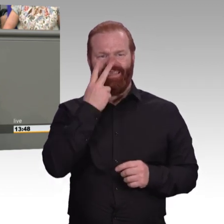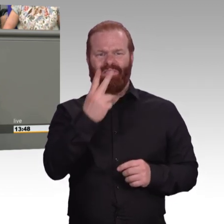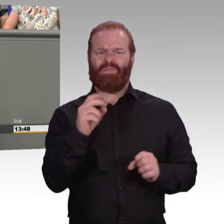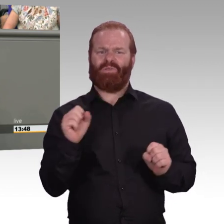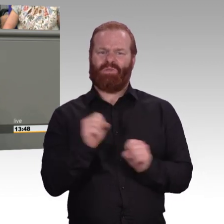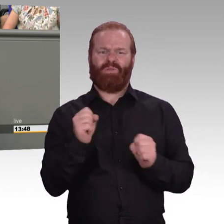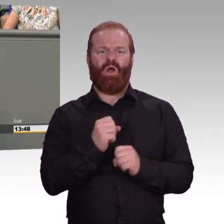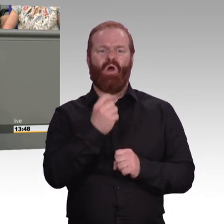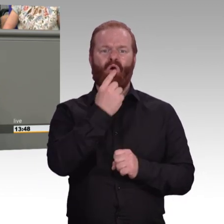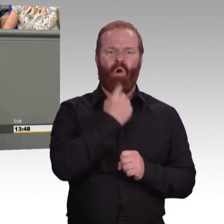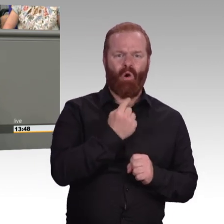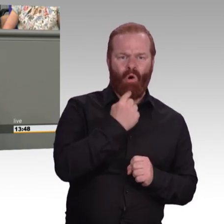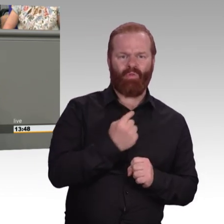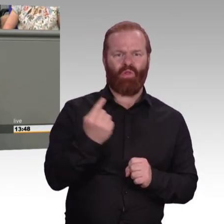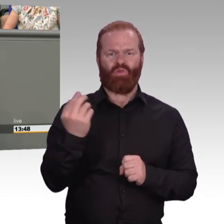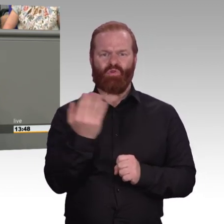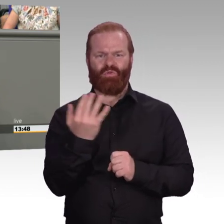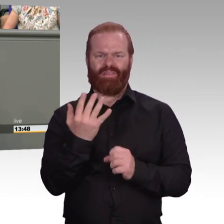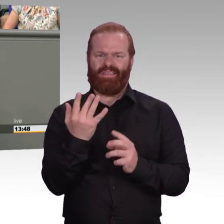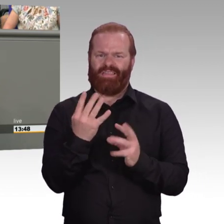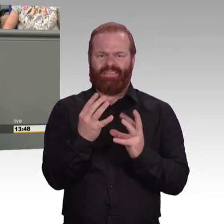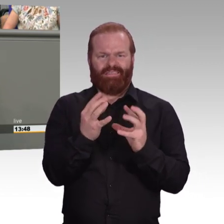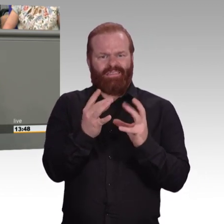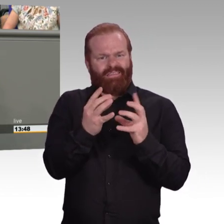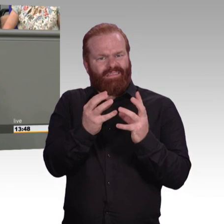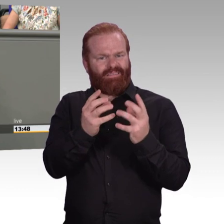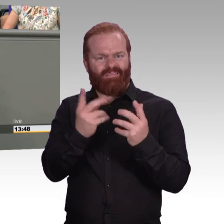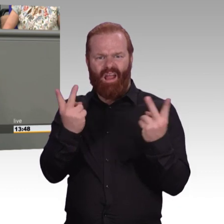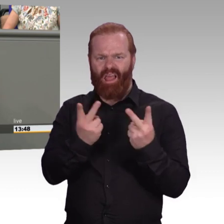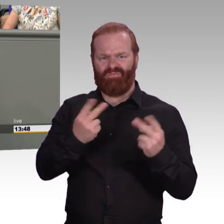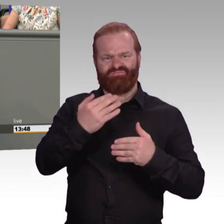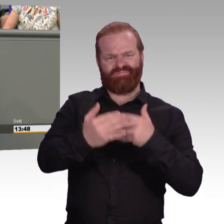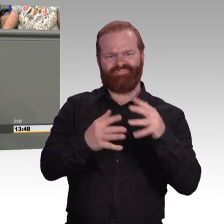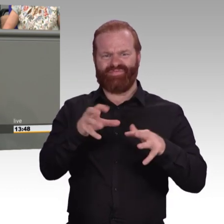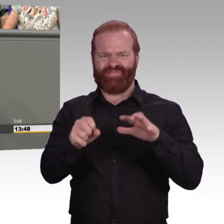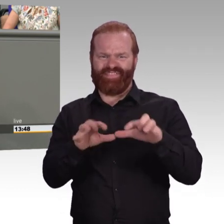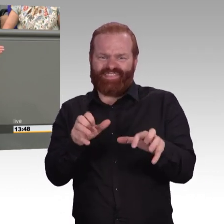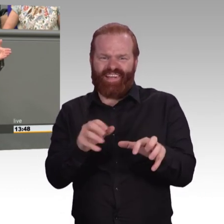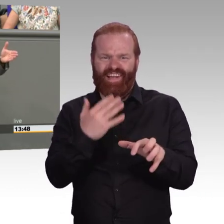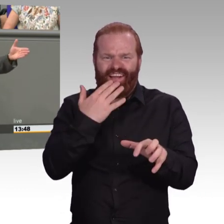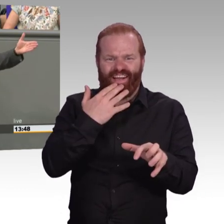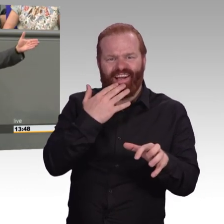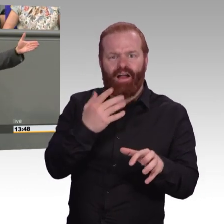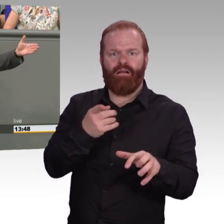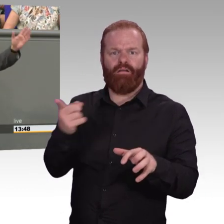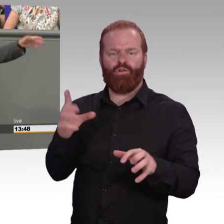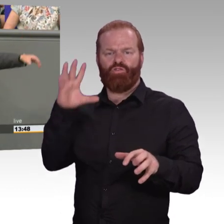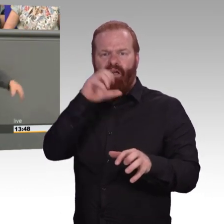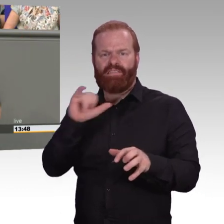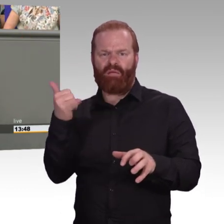Sie wollen weniger Familie und mehr Staat, das geht mit der AfD nicht, dafür werden wir kämpfen und Ihre 2/3 Mehrheit, die Sie hier in den Raum gestellt haben,